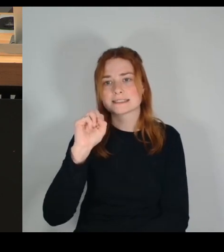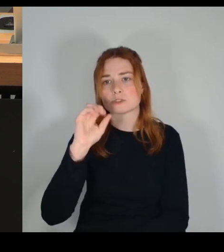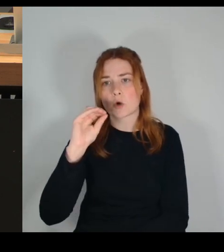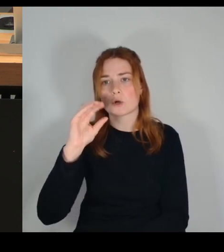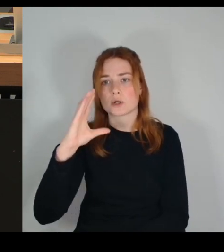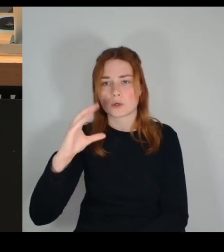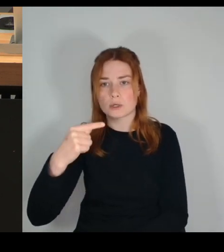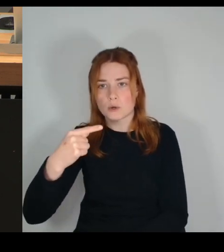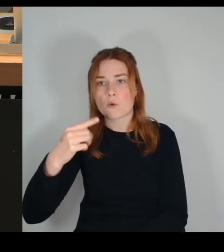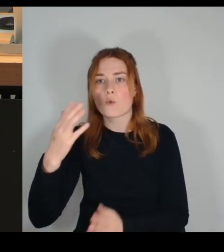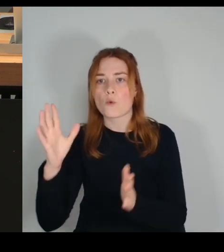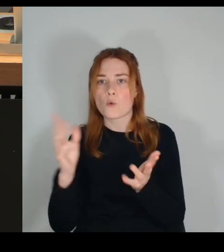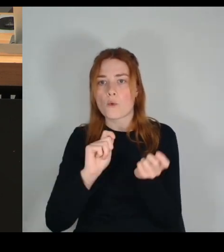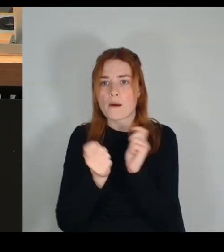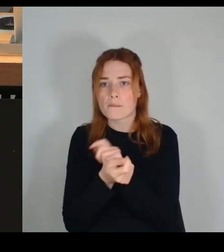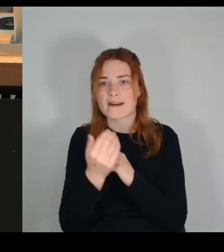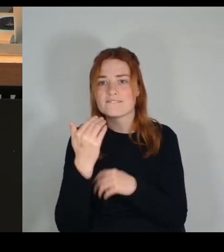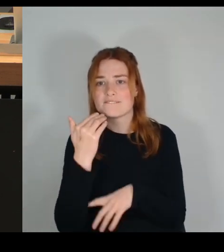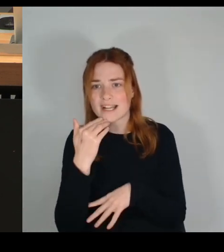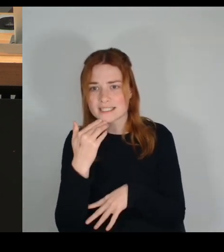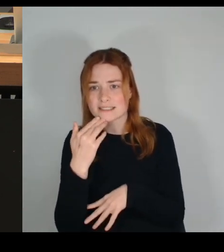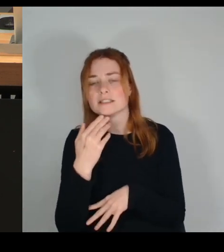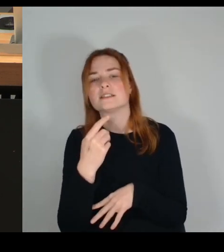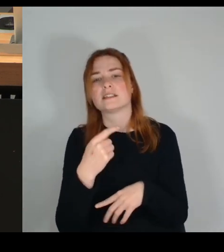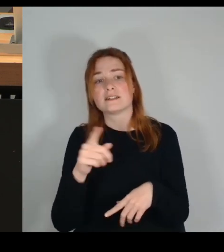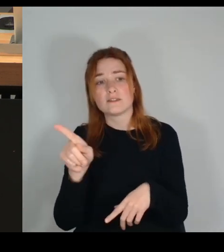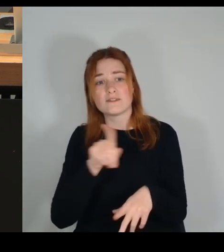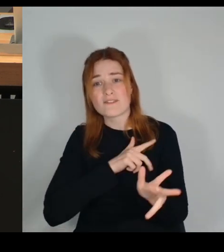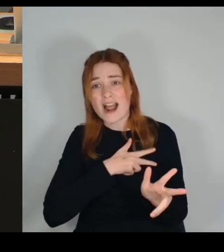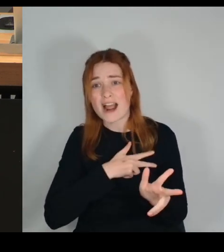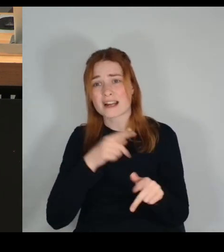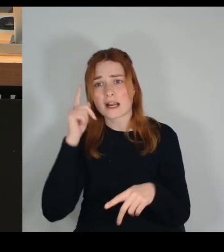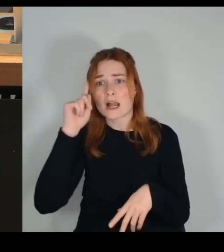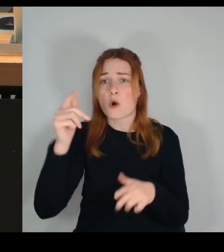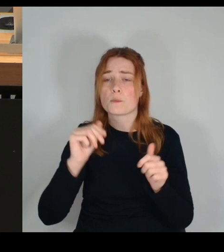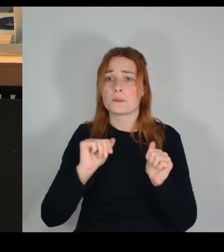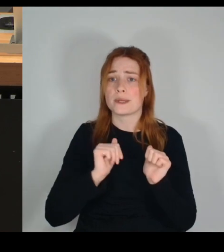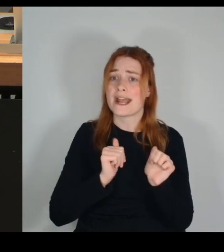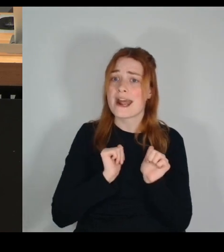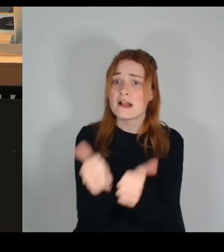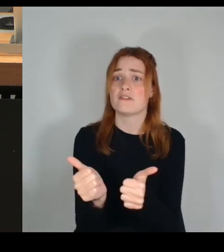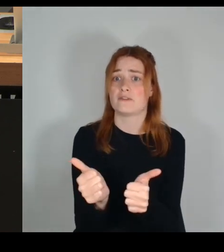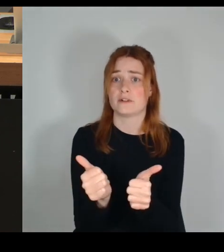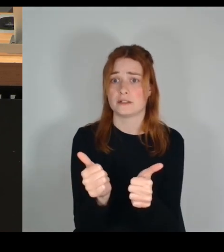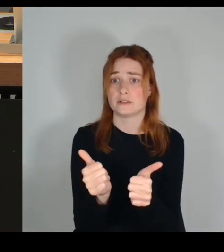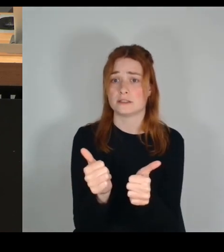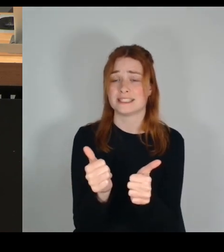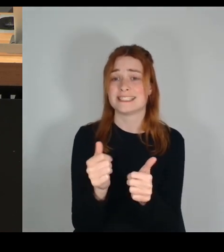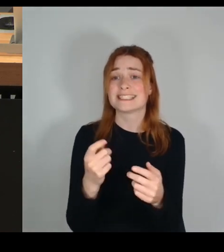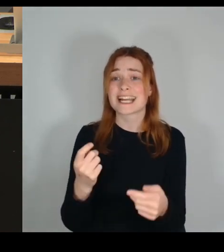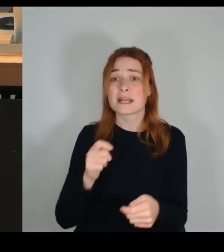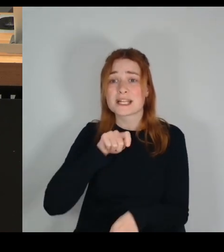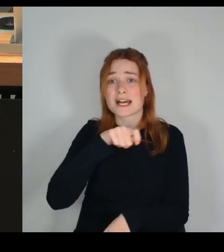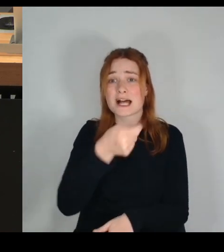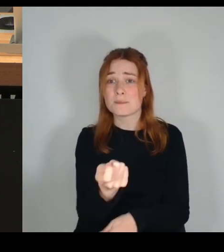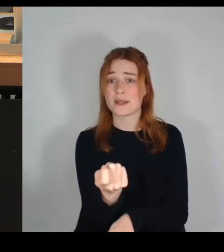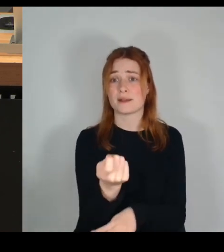also in der Kriminalitätsbekämpfung wirklich auch faktisch weiterbringen und da dann aber auch mit Tatkraft und Entschlossenheit rangehen.